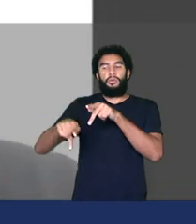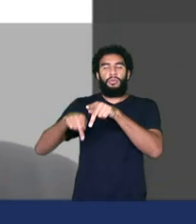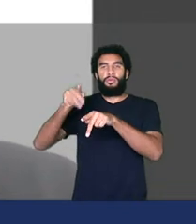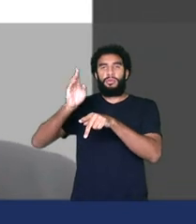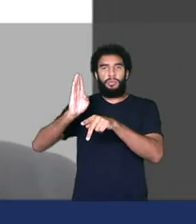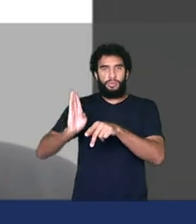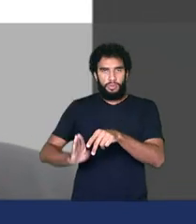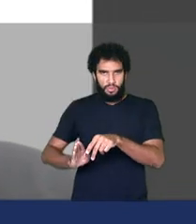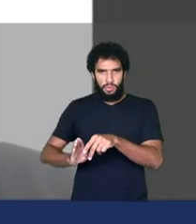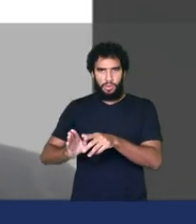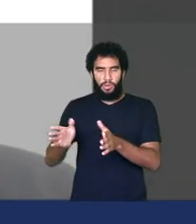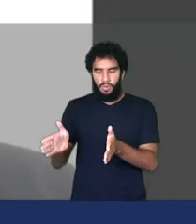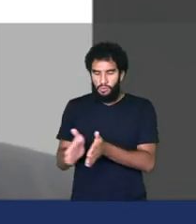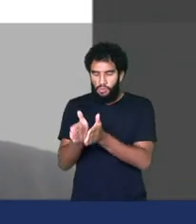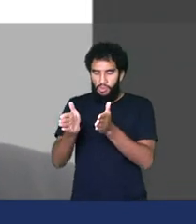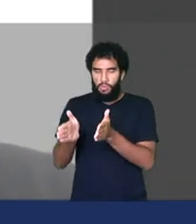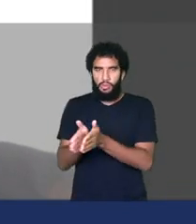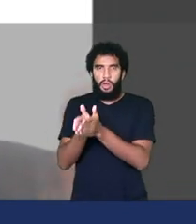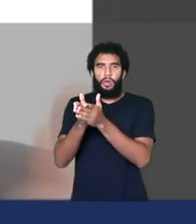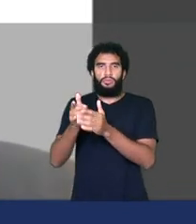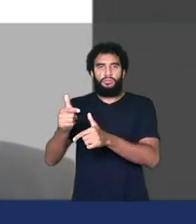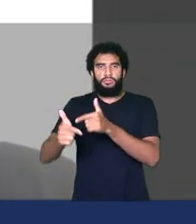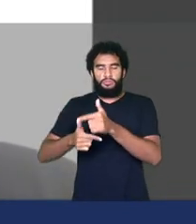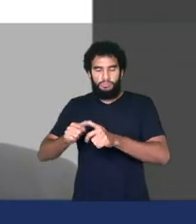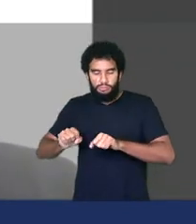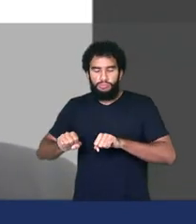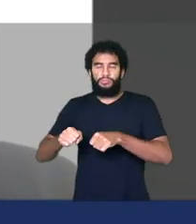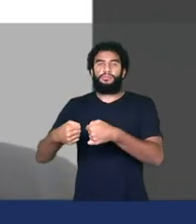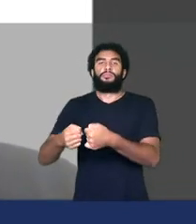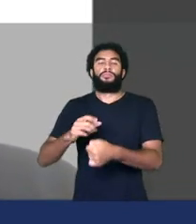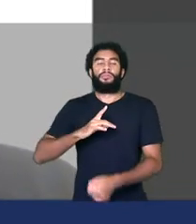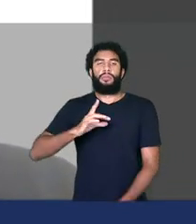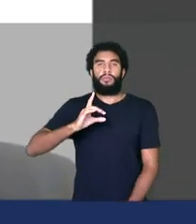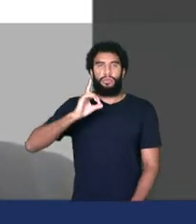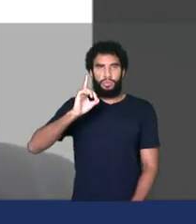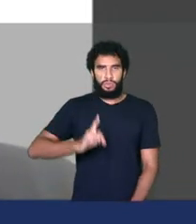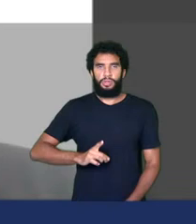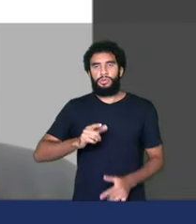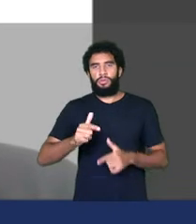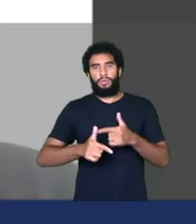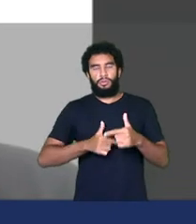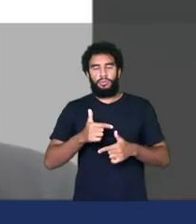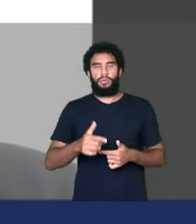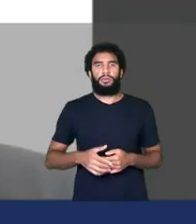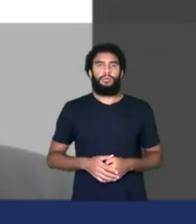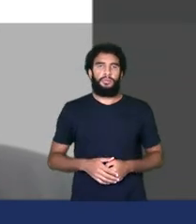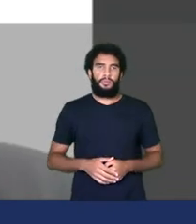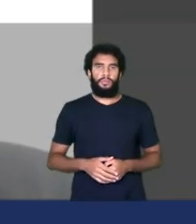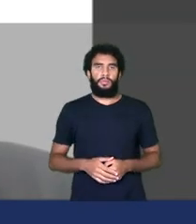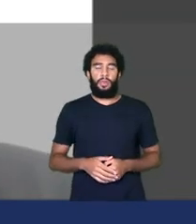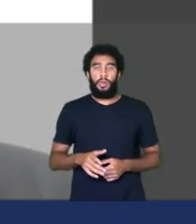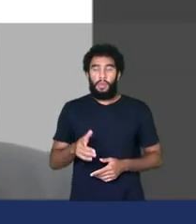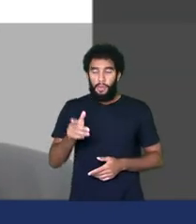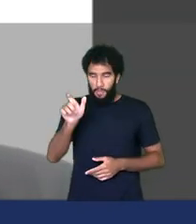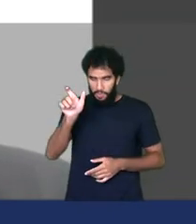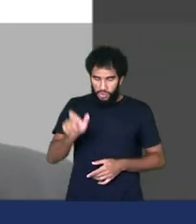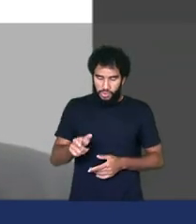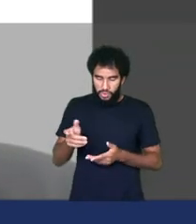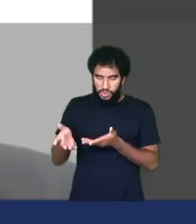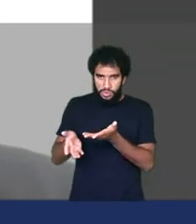COLOCARÁEM PRIMEIRO LUGAR O POVO BRASILEIRO POBRE E TRABALHADOR PARA QUE TENHA DIREITOS TRABALHISTAS, PARA QUE SEJA TRATADO COMO GENTE,